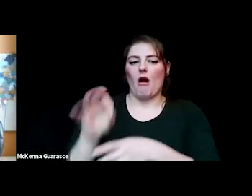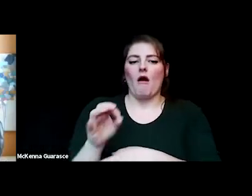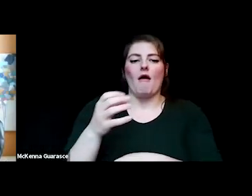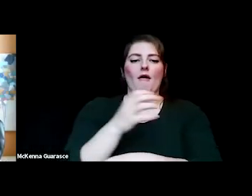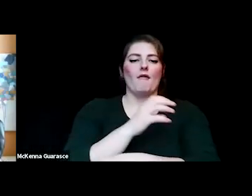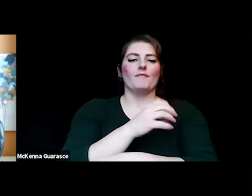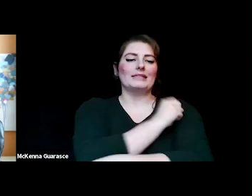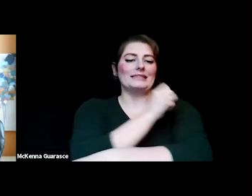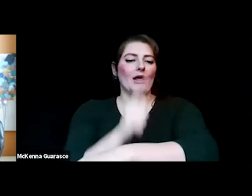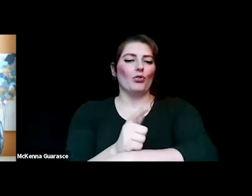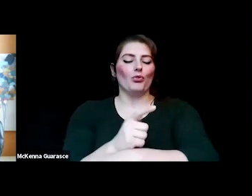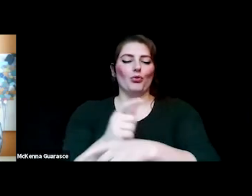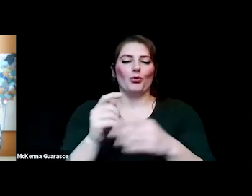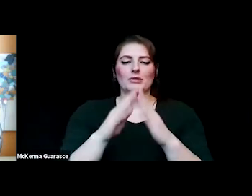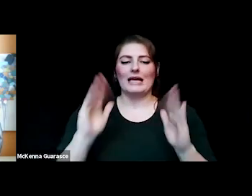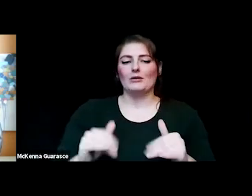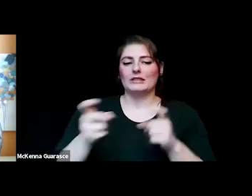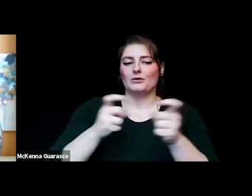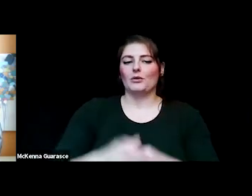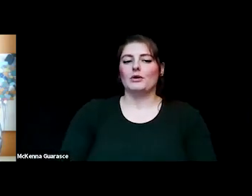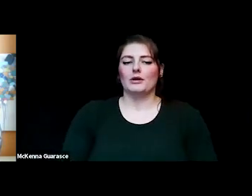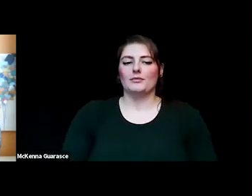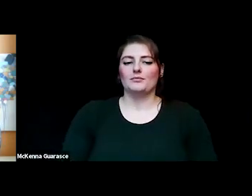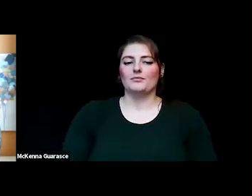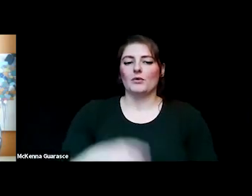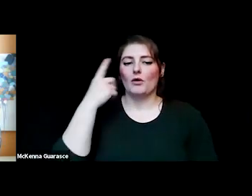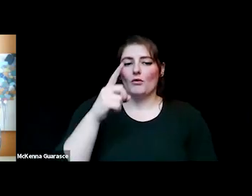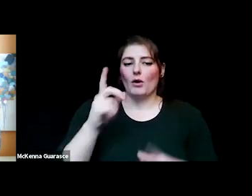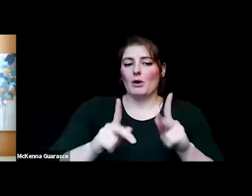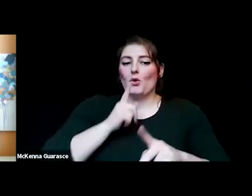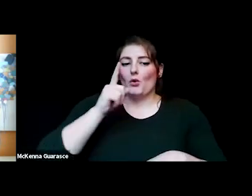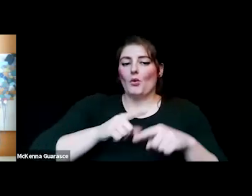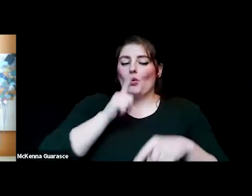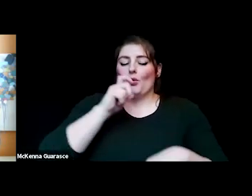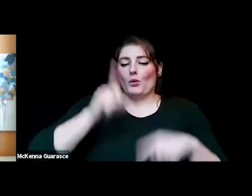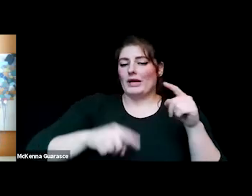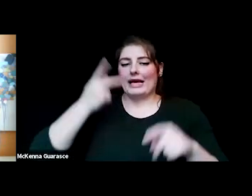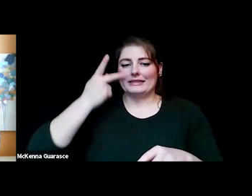de la Autoridad de Vivienda de San Luis. Para aquellos que no pueden verme, soy una mujer negra con trenzas largas onduladas